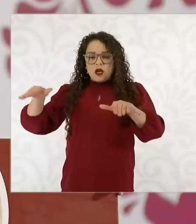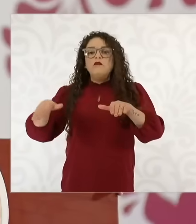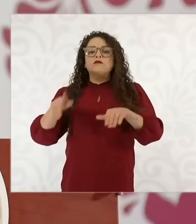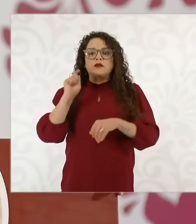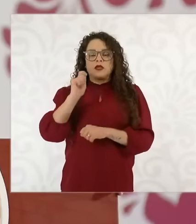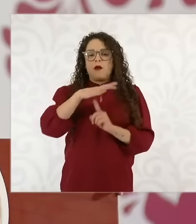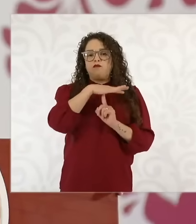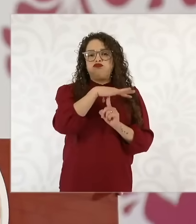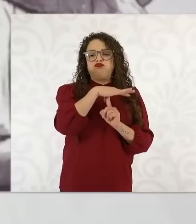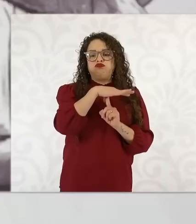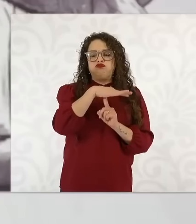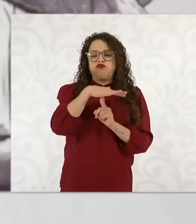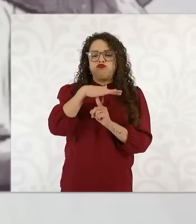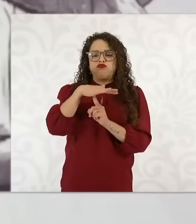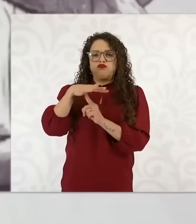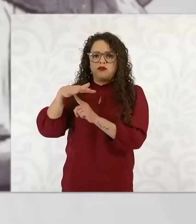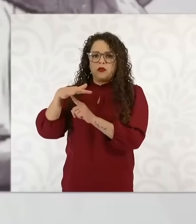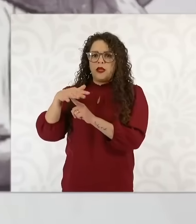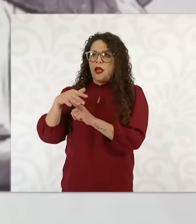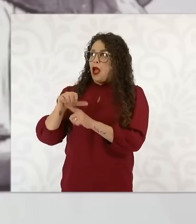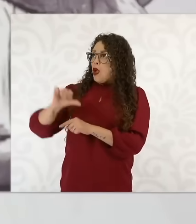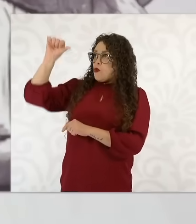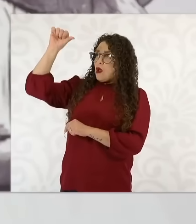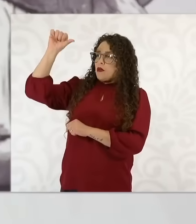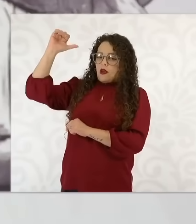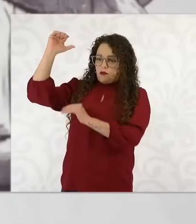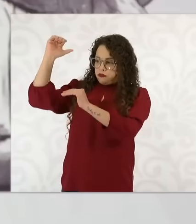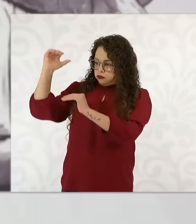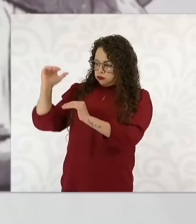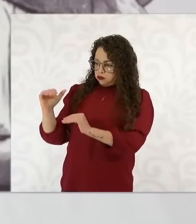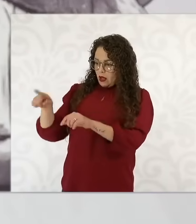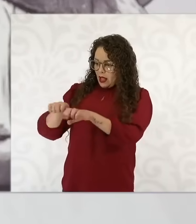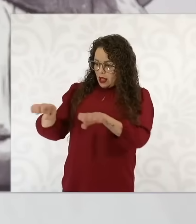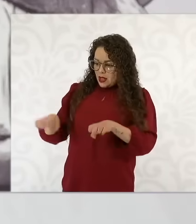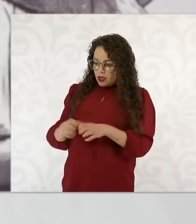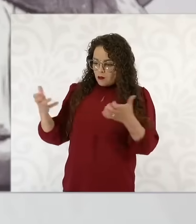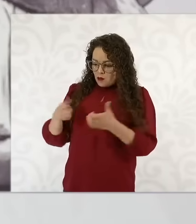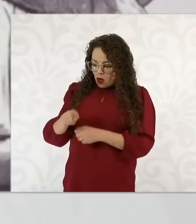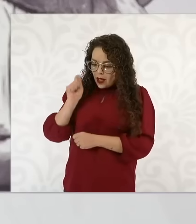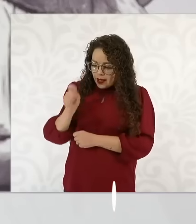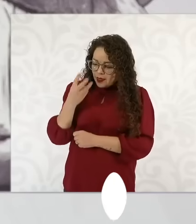y es un equipo que va haciendo un levantamiento en tres dimensiones. Eh, se usa principalmente,